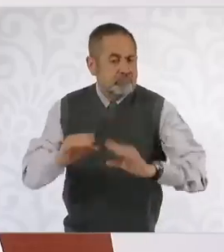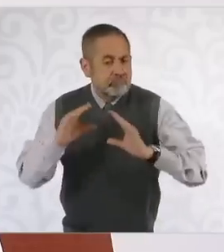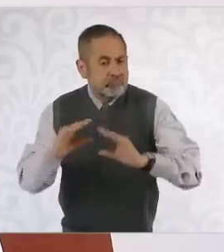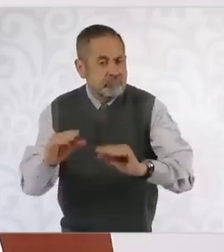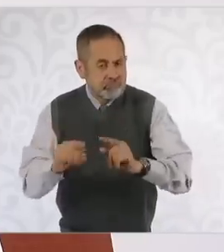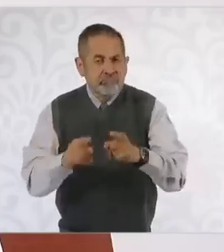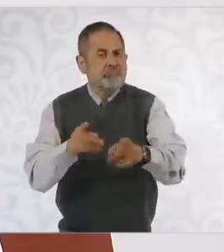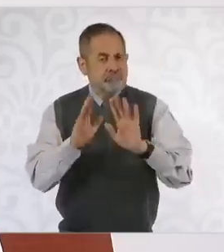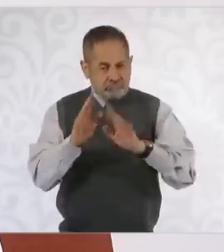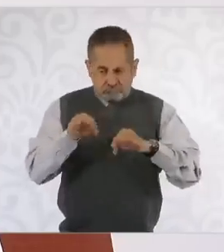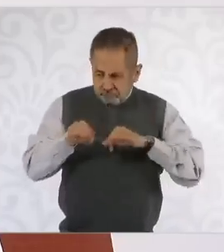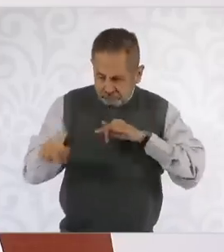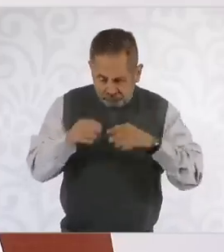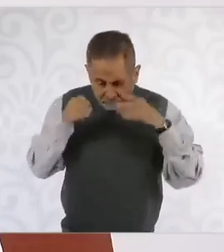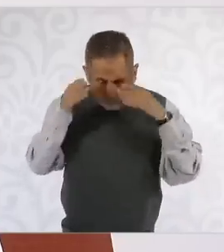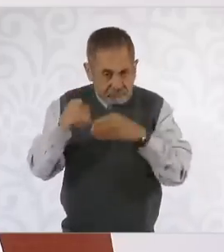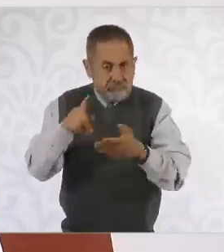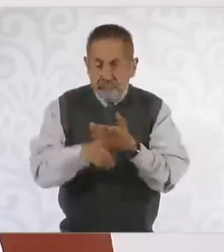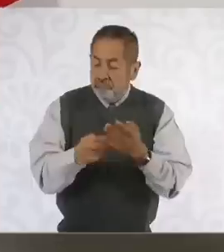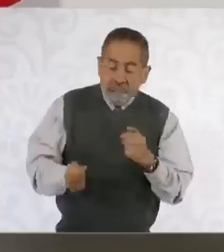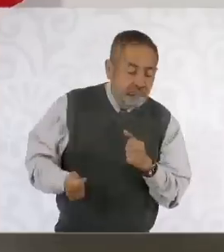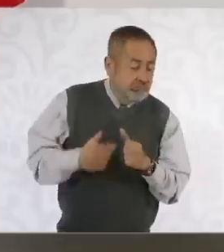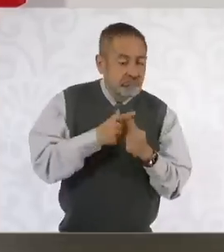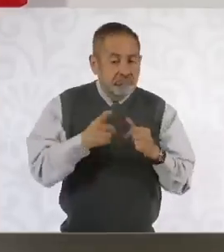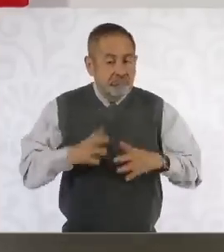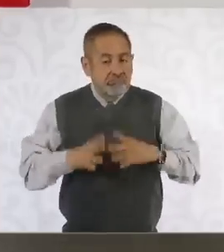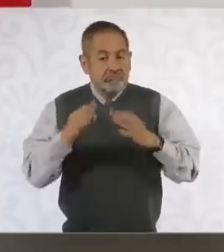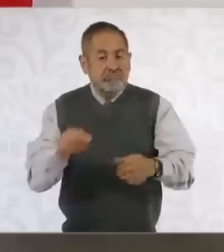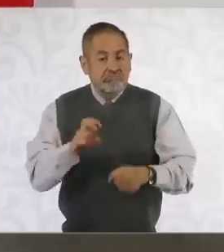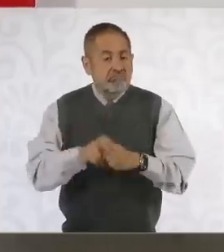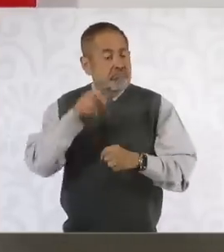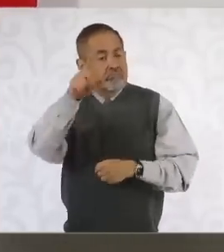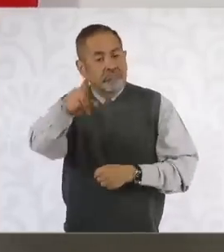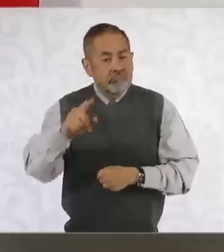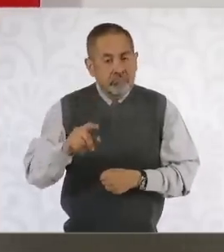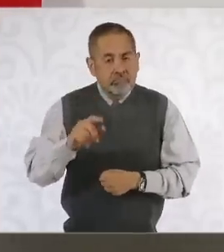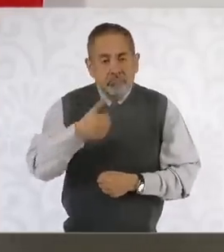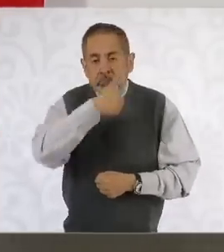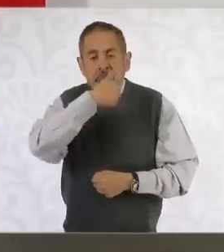particularmente para Ciudad Juárez inicia en el próximo año eh con el Instituto Mexicano